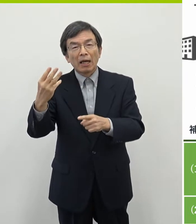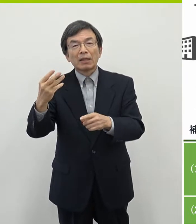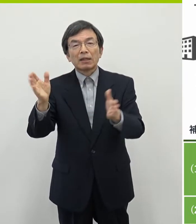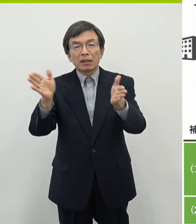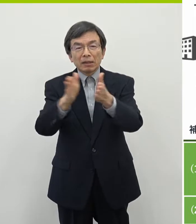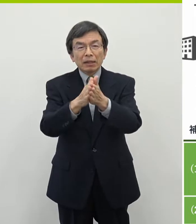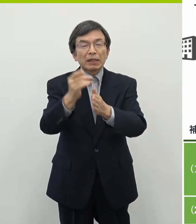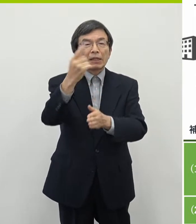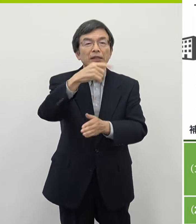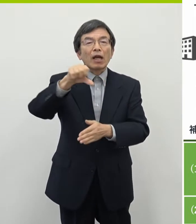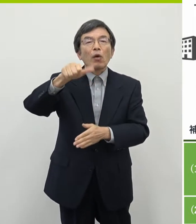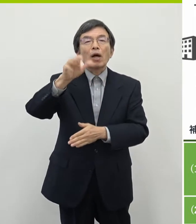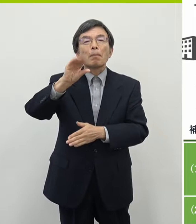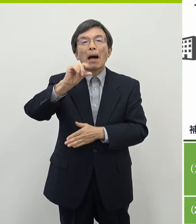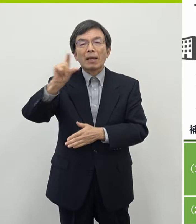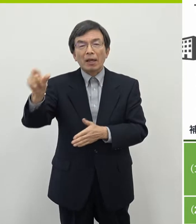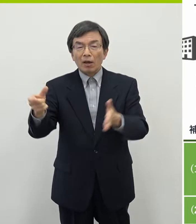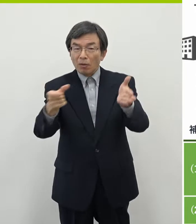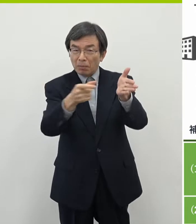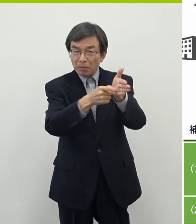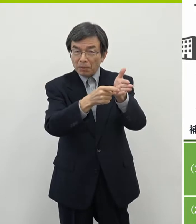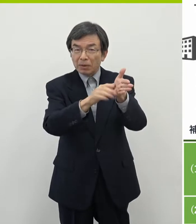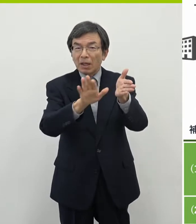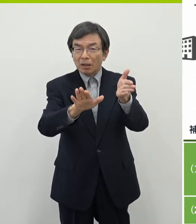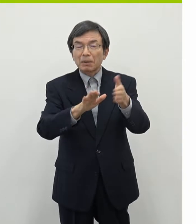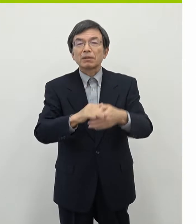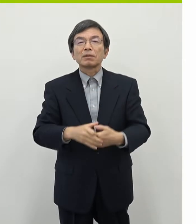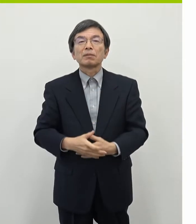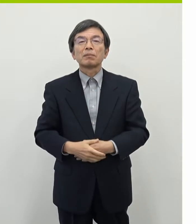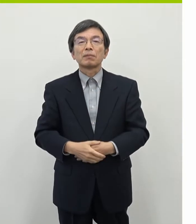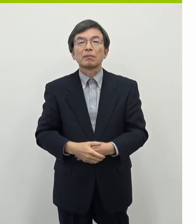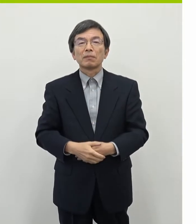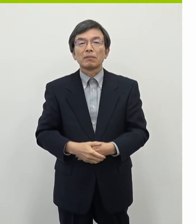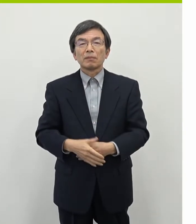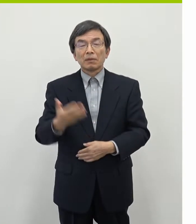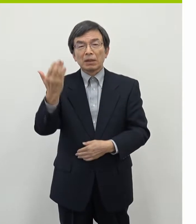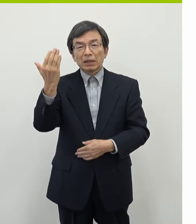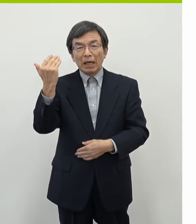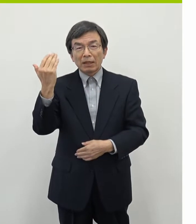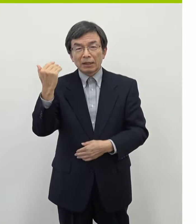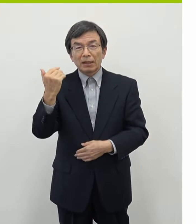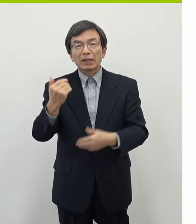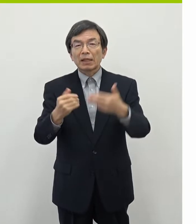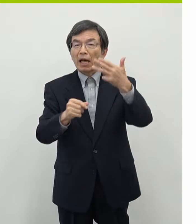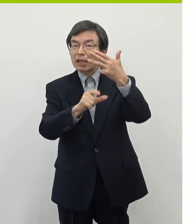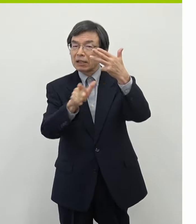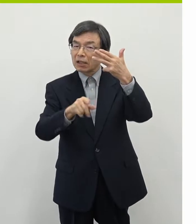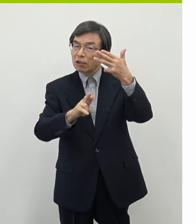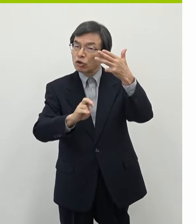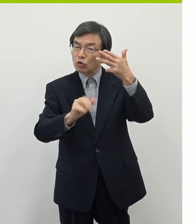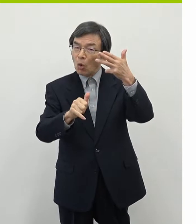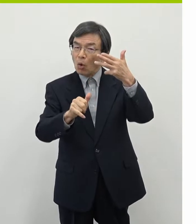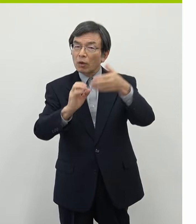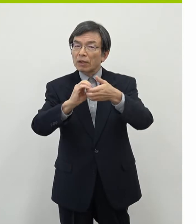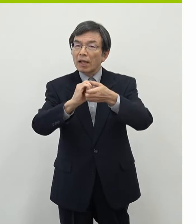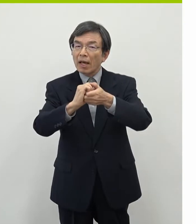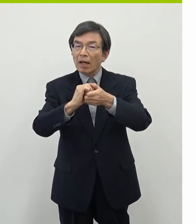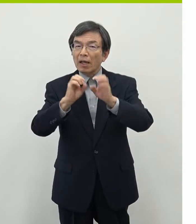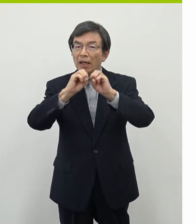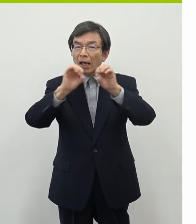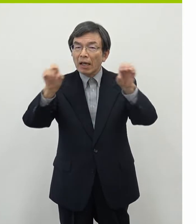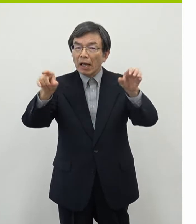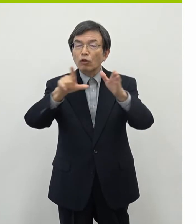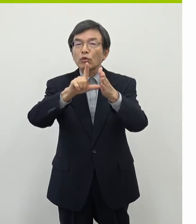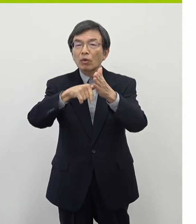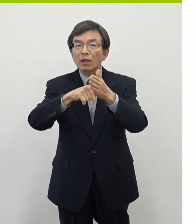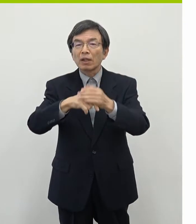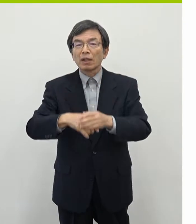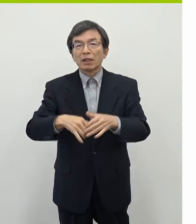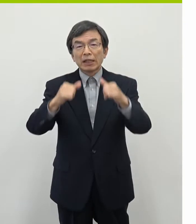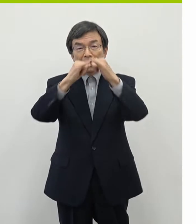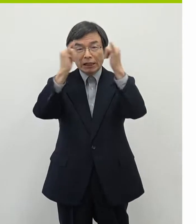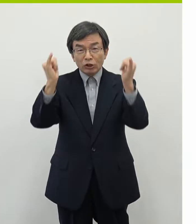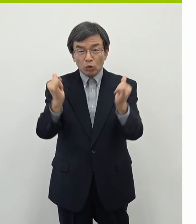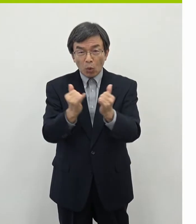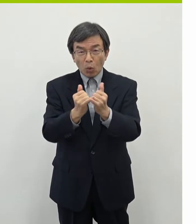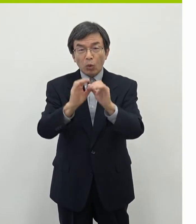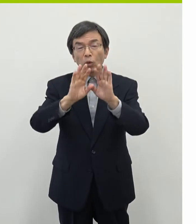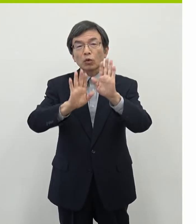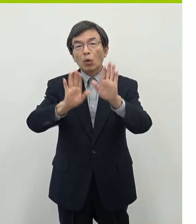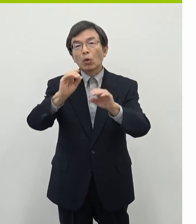確保させていただいております 以前にですね8月25日の定例会見の際に人口の社会動態でですね